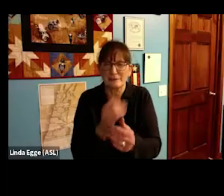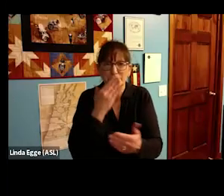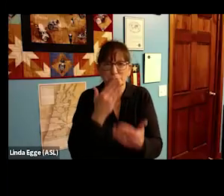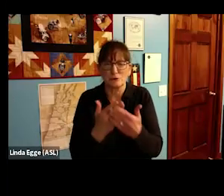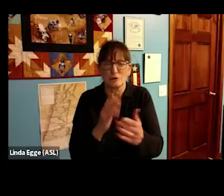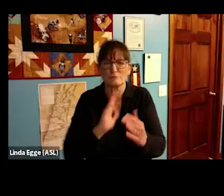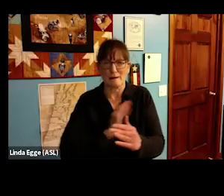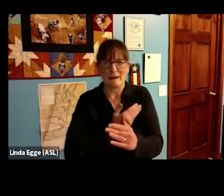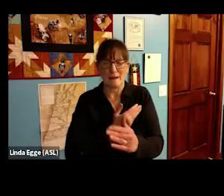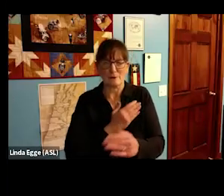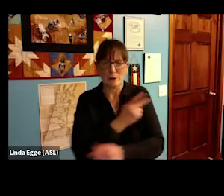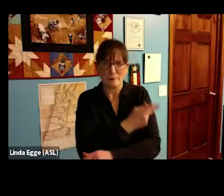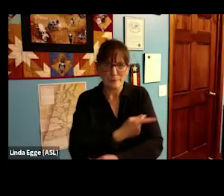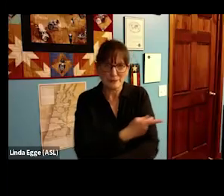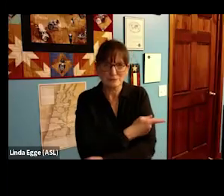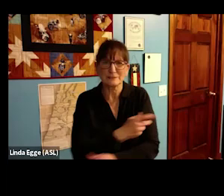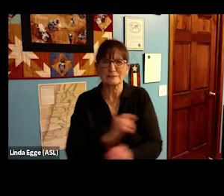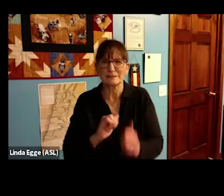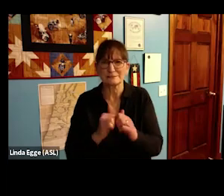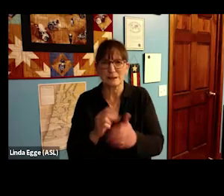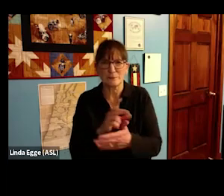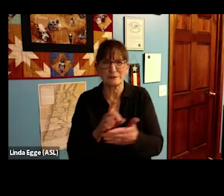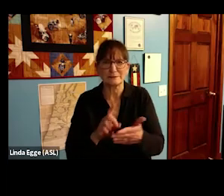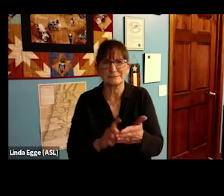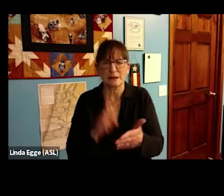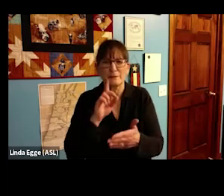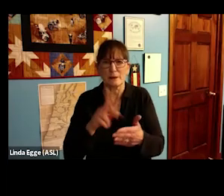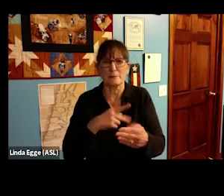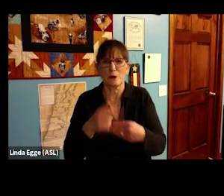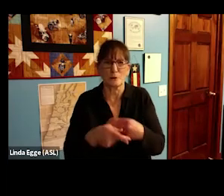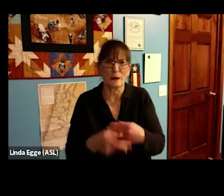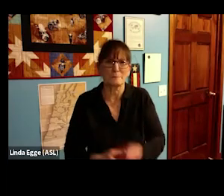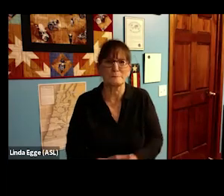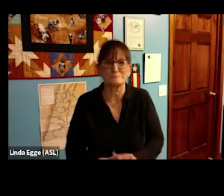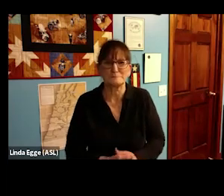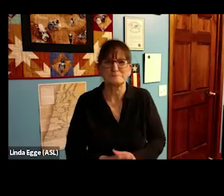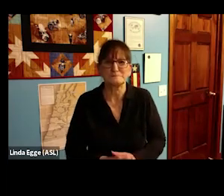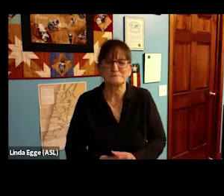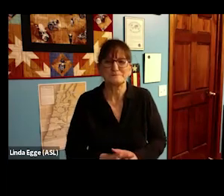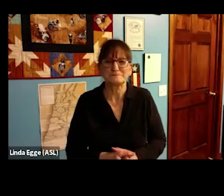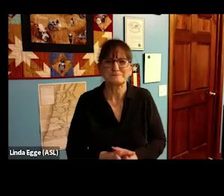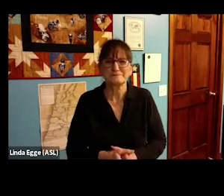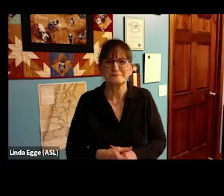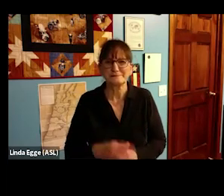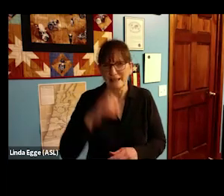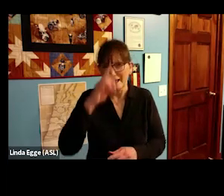de un hogar de asistencia pública para que sea uno que tenga tanto un solicitante o beneficiario de SSI